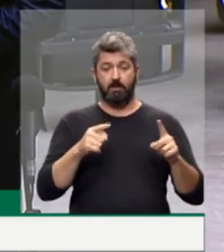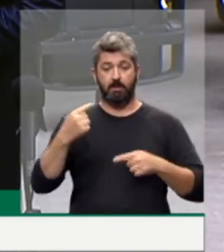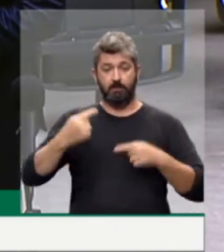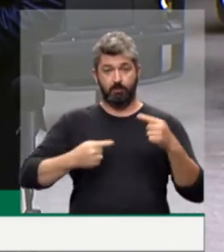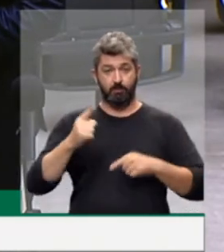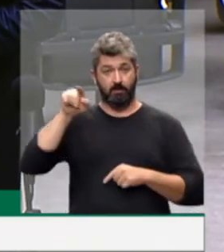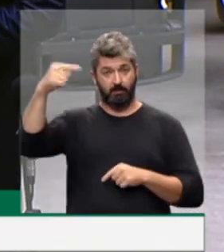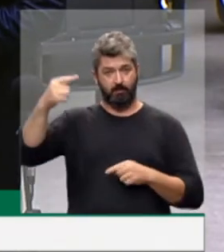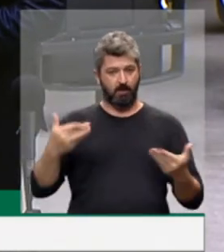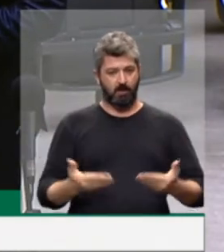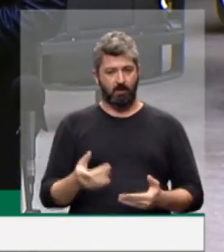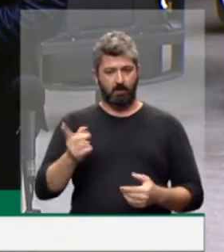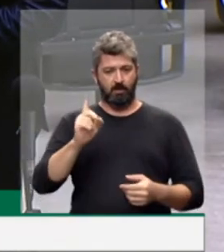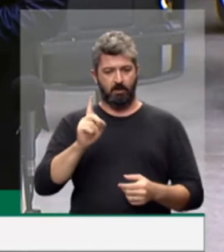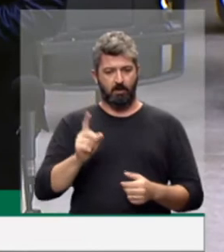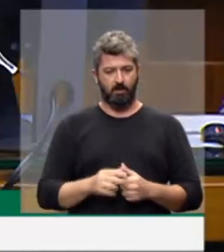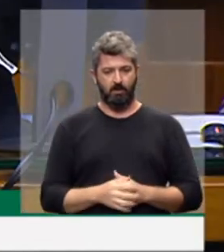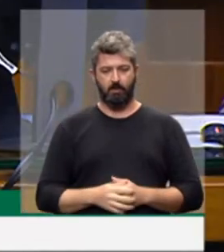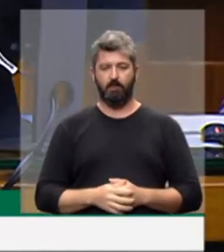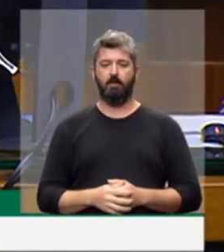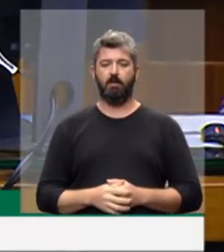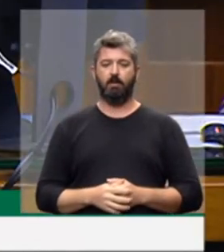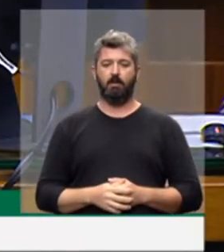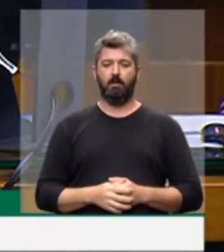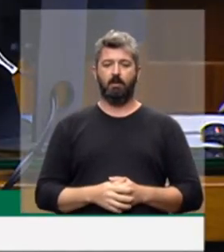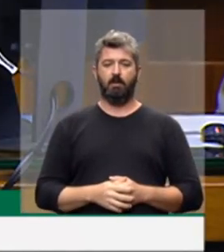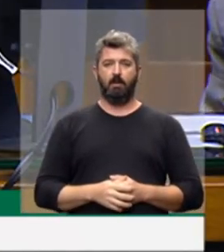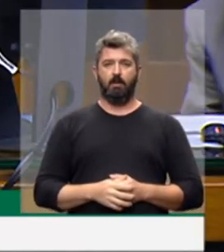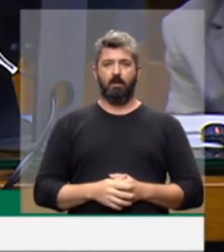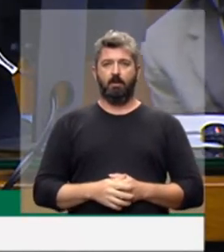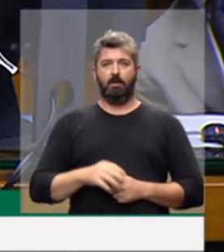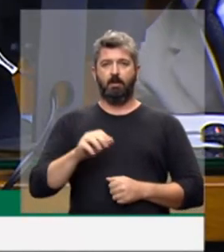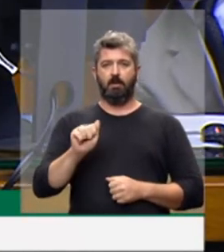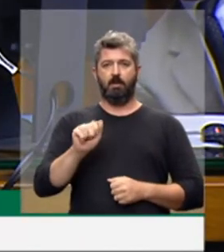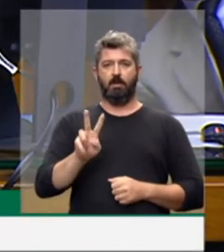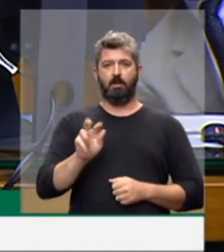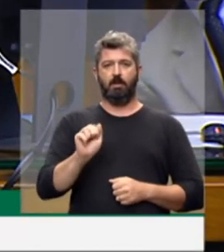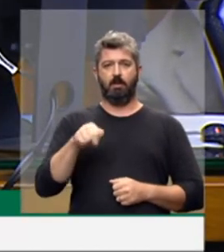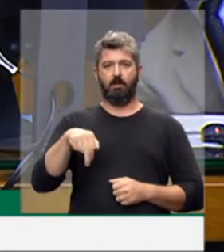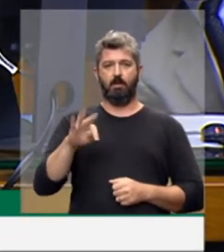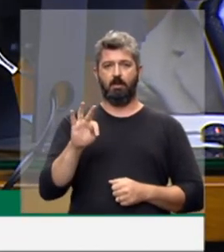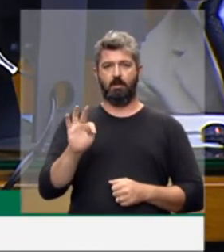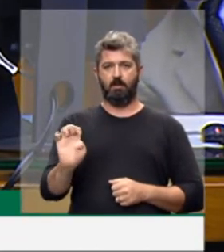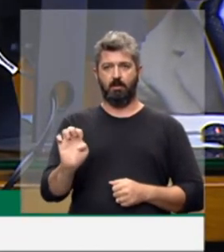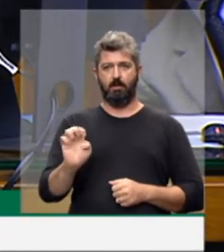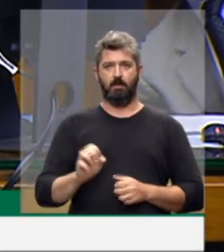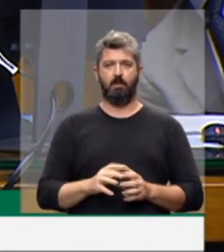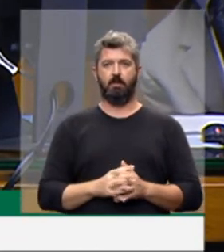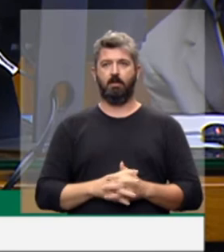FAZENDO AGORA VIA ESSA MEDIDA PROVISÓRIA, MAS EU CONCORDO COM SEUS ARGUMENTOS, POR ISSO QUE EU ACHO QUE A GENTE DEVE DISCUTIR DEPOIS NEI AGORA. -- [PRESIDENTE]: